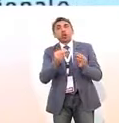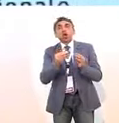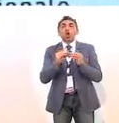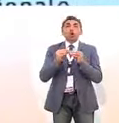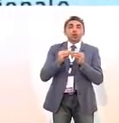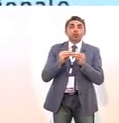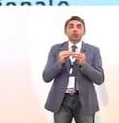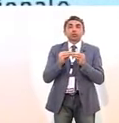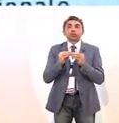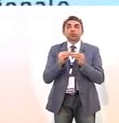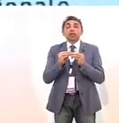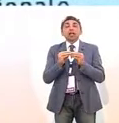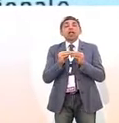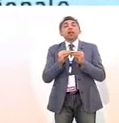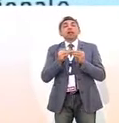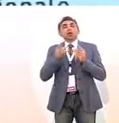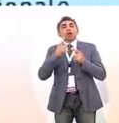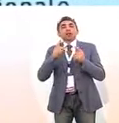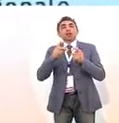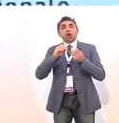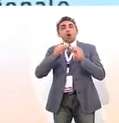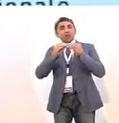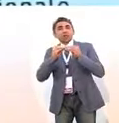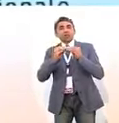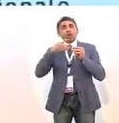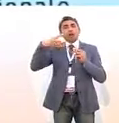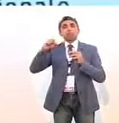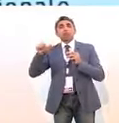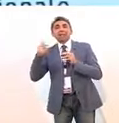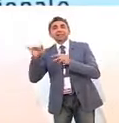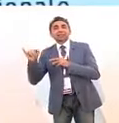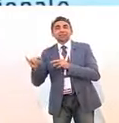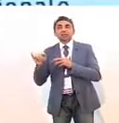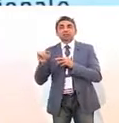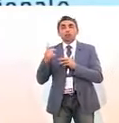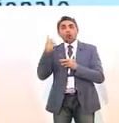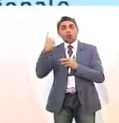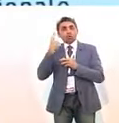con l’operazione “Back to Maastricht”. Qualcuno ne sta più discutendo?